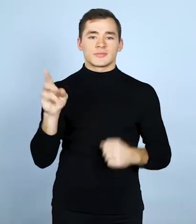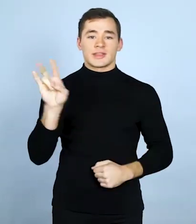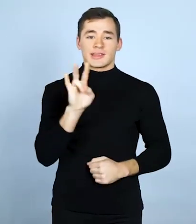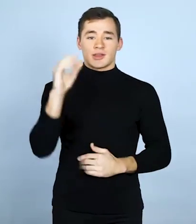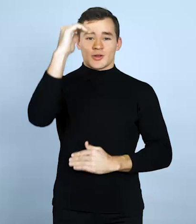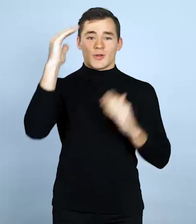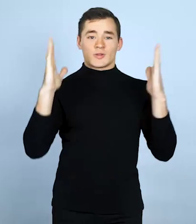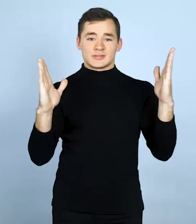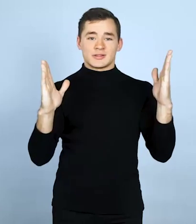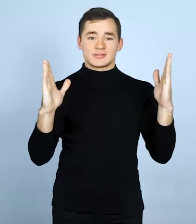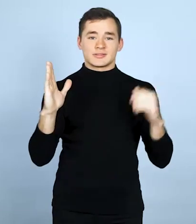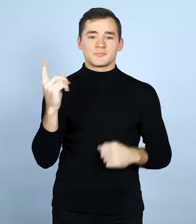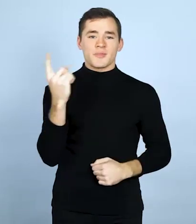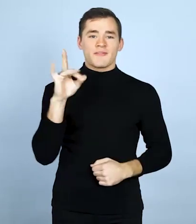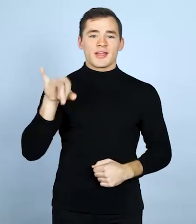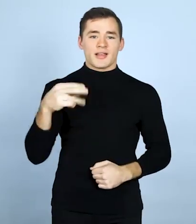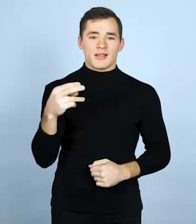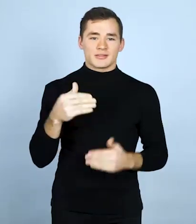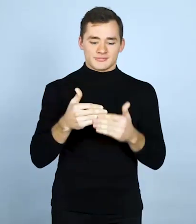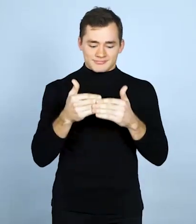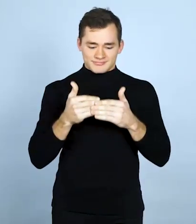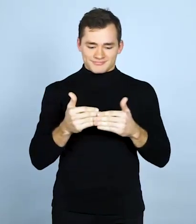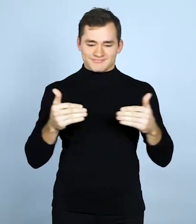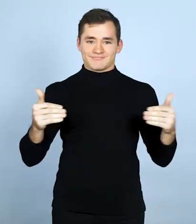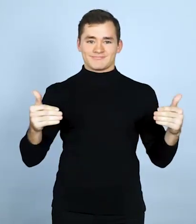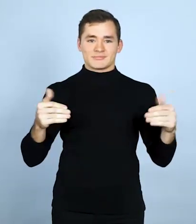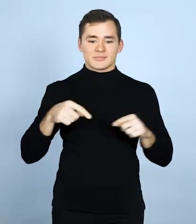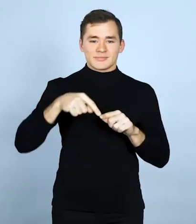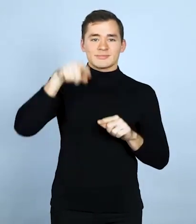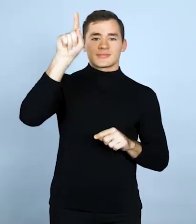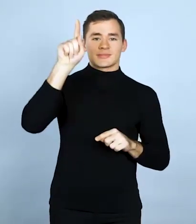Высота икон первого ряда